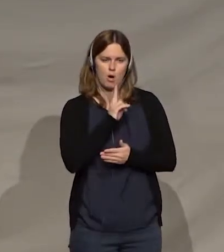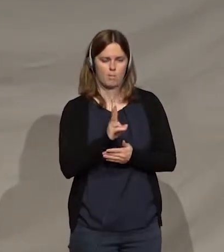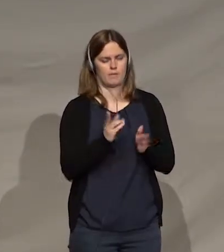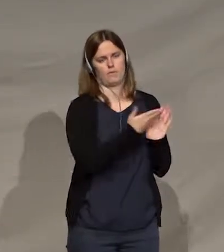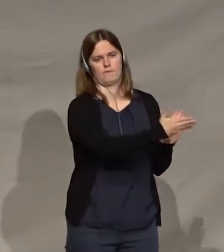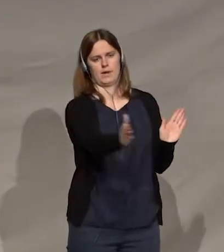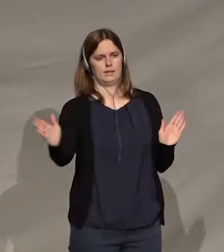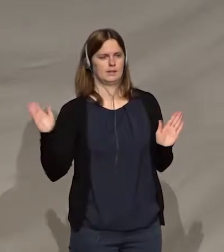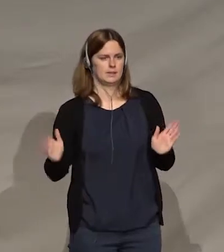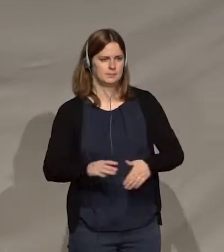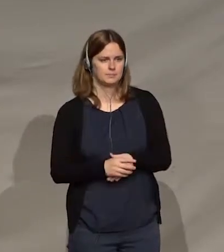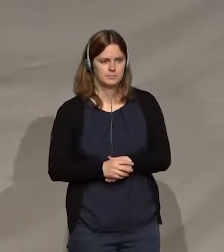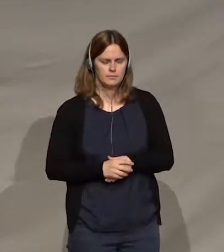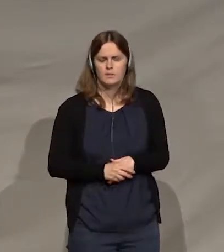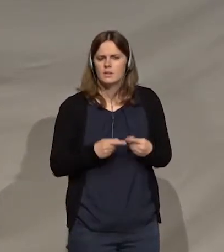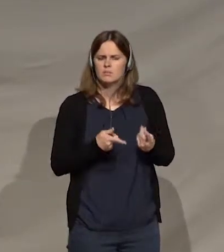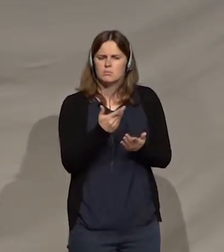a důvod, proč to máme za opravdu dobrý nápad je,